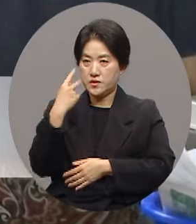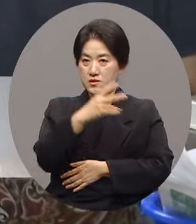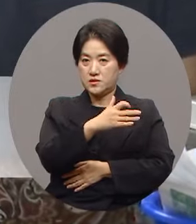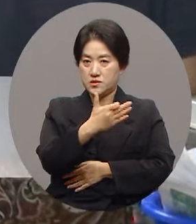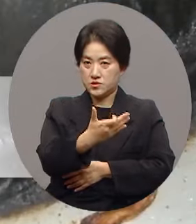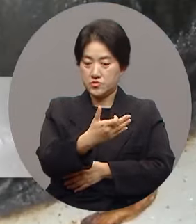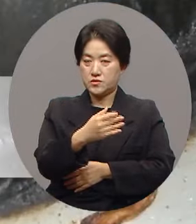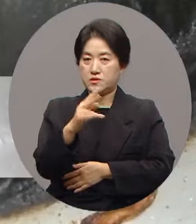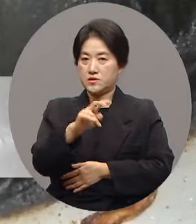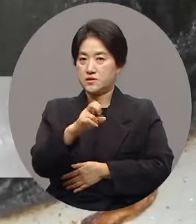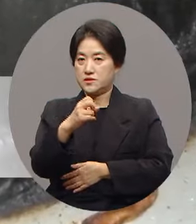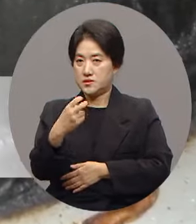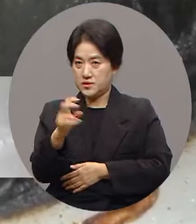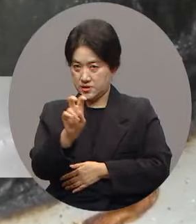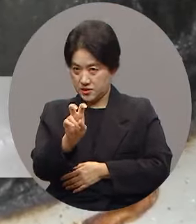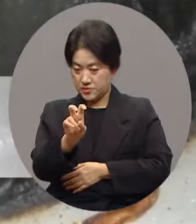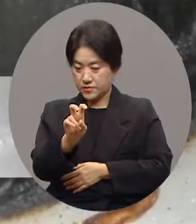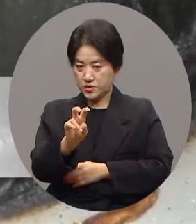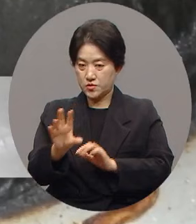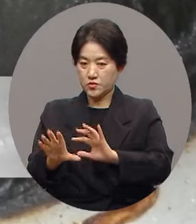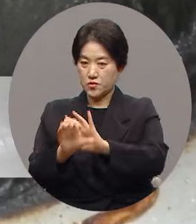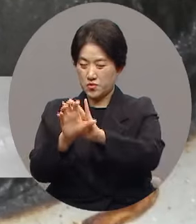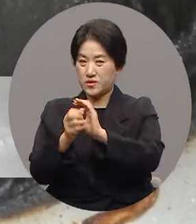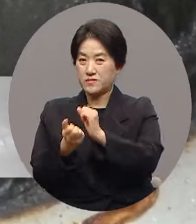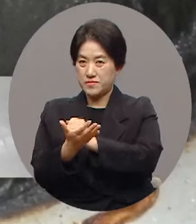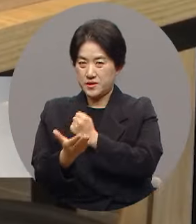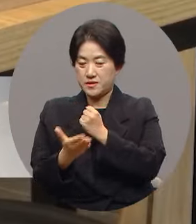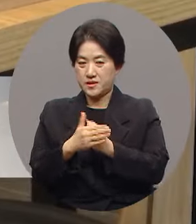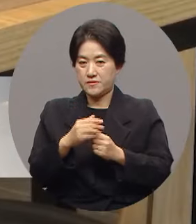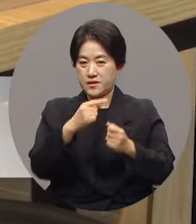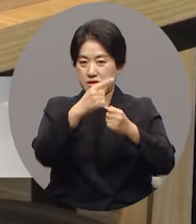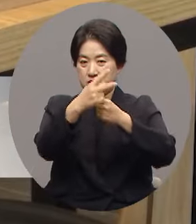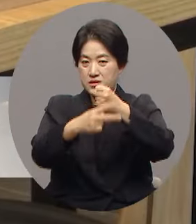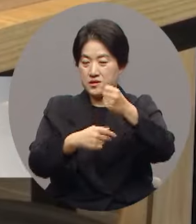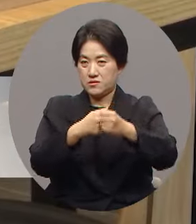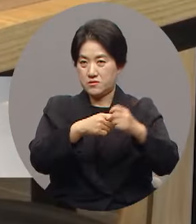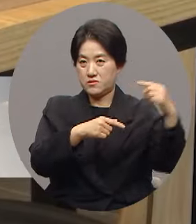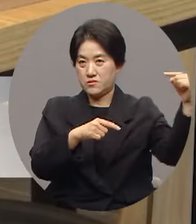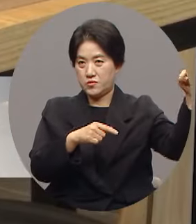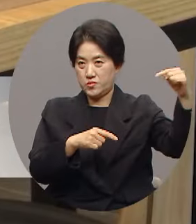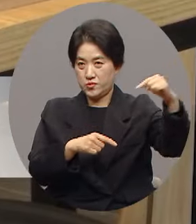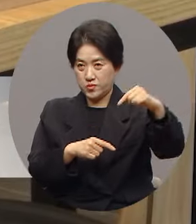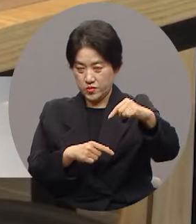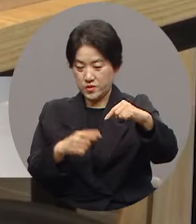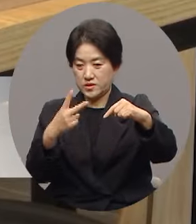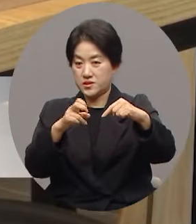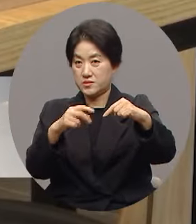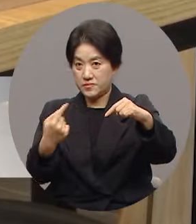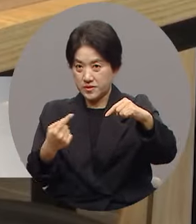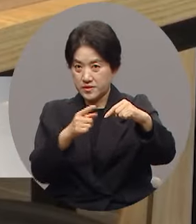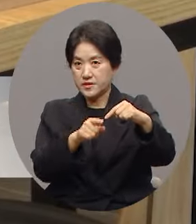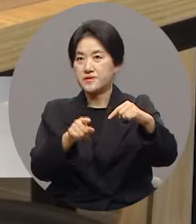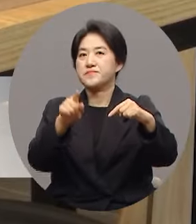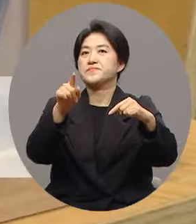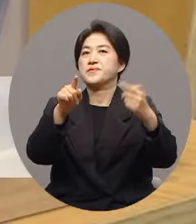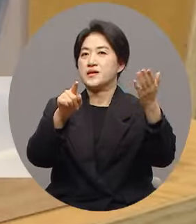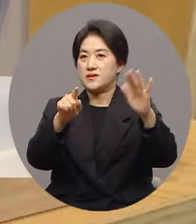우리나라 1인당 국민총소득은 지난 2019년과 2020년 코로나19의 영향으로 2년